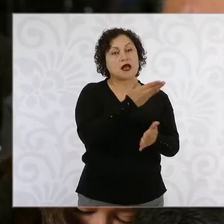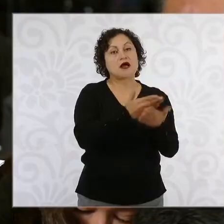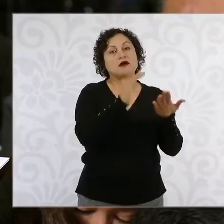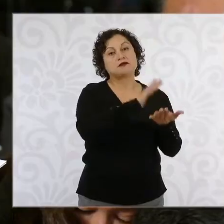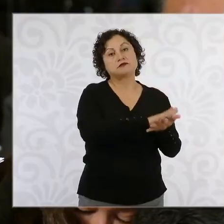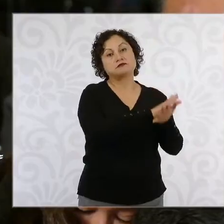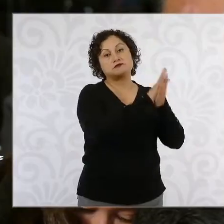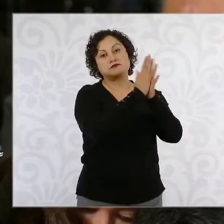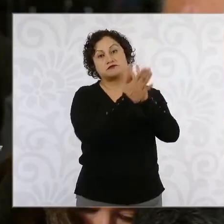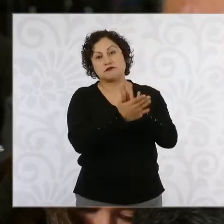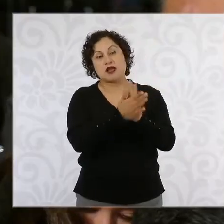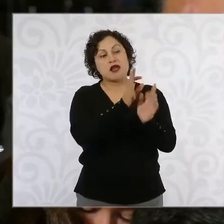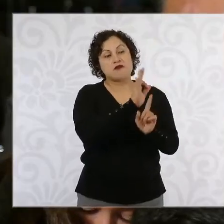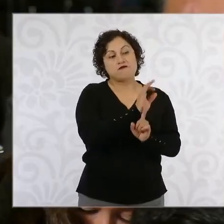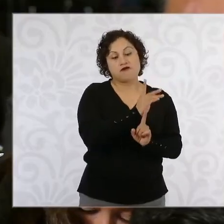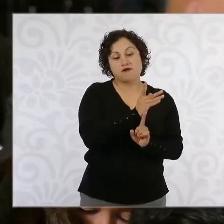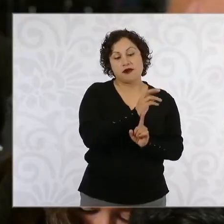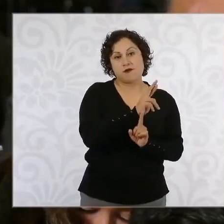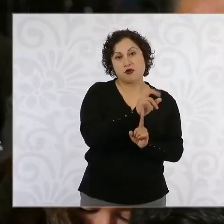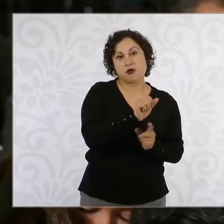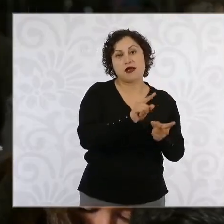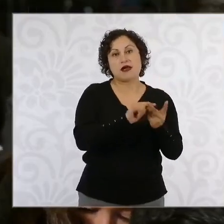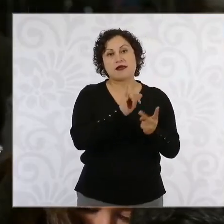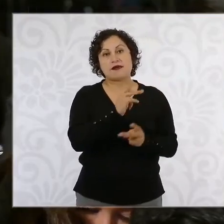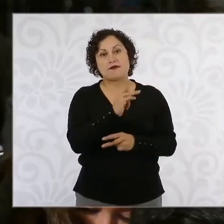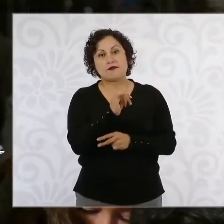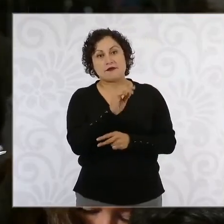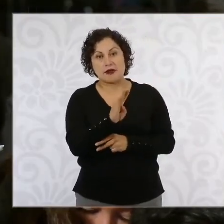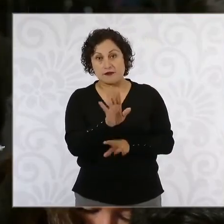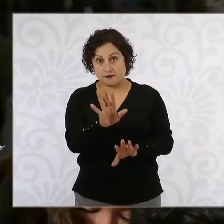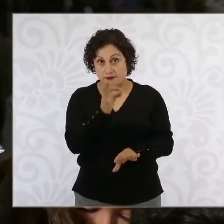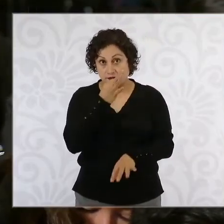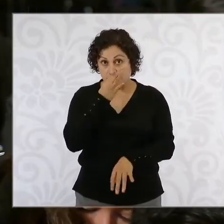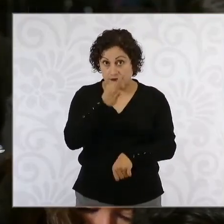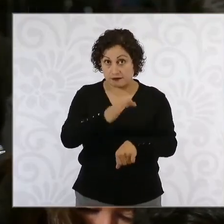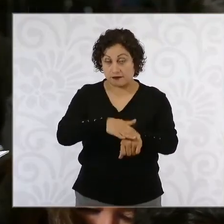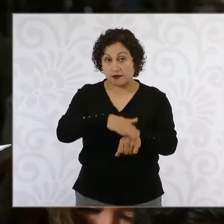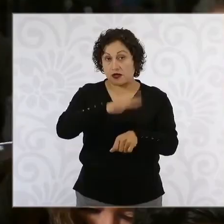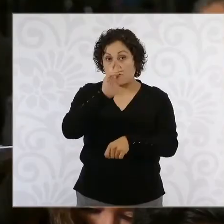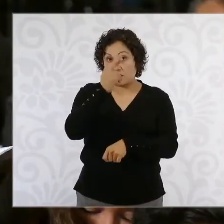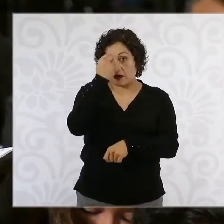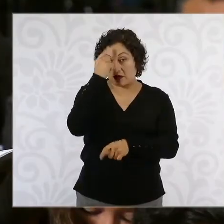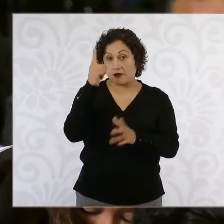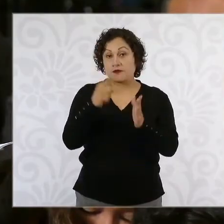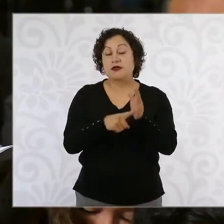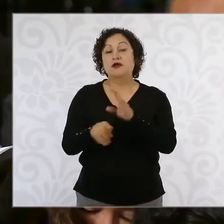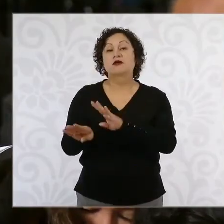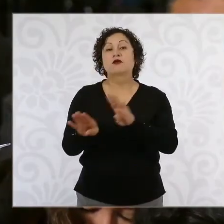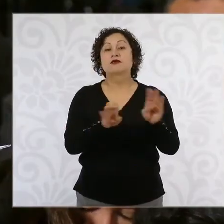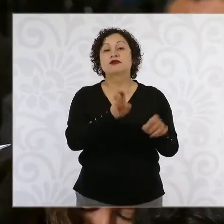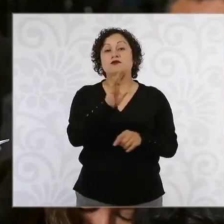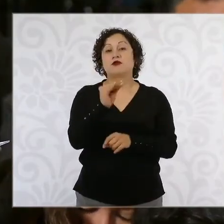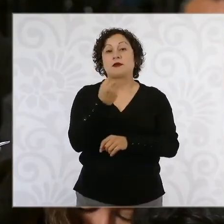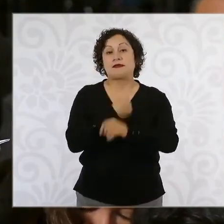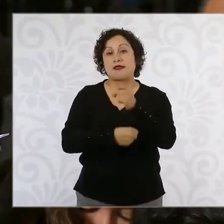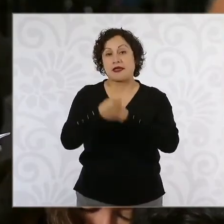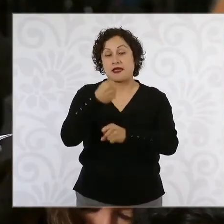eh les recuerdo que en el año de 1990 bajo la administración de Carlos Salinas de Gortari se